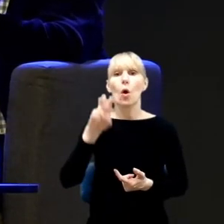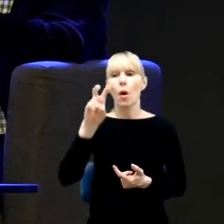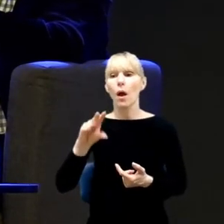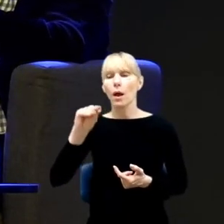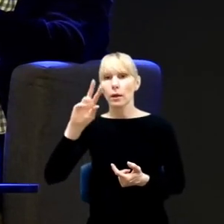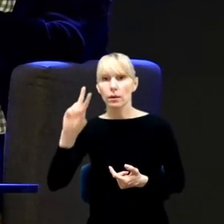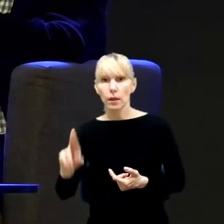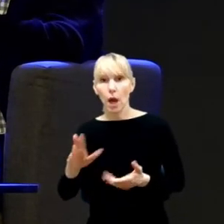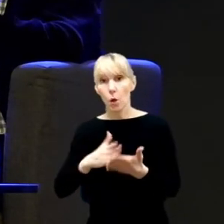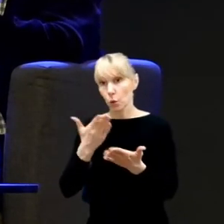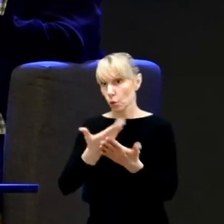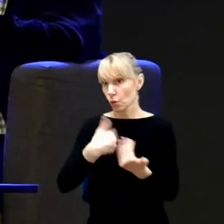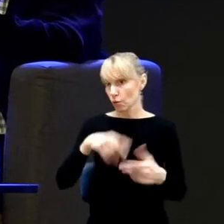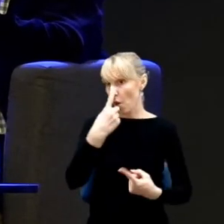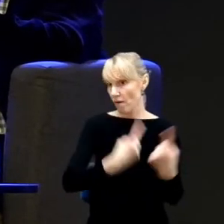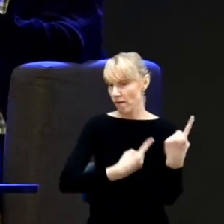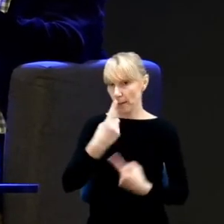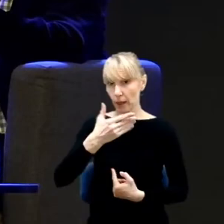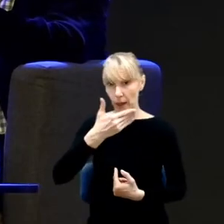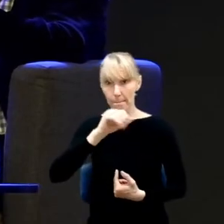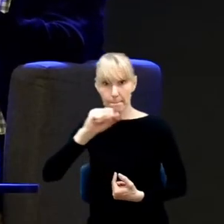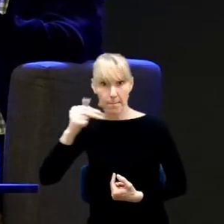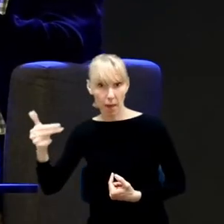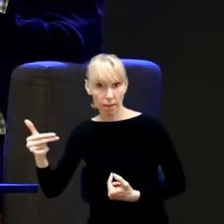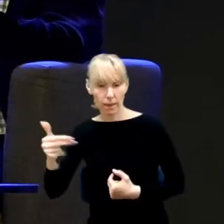skoro udało się scalić ileś tam hektarów pod galerię,